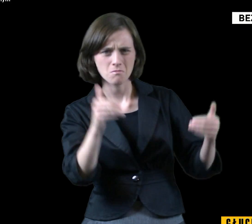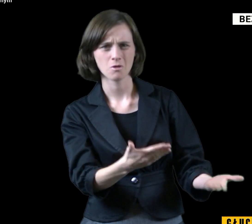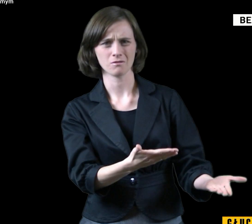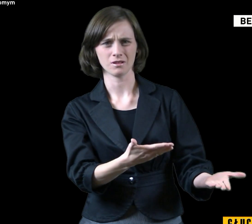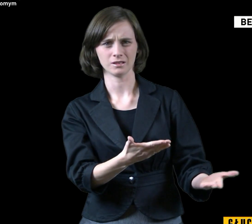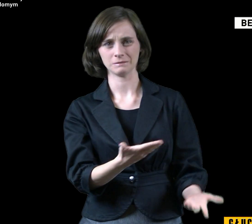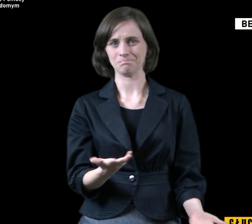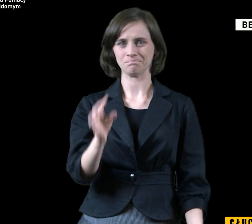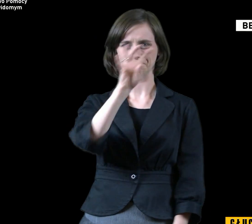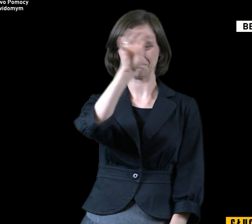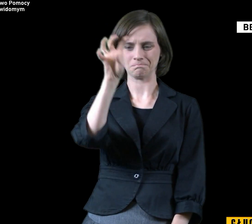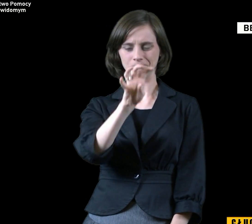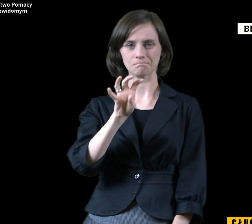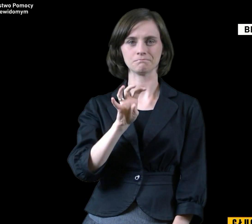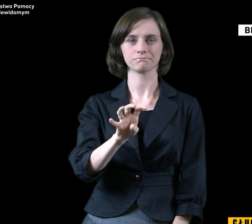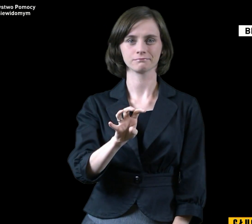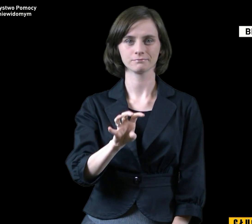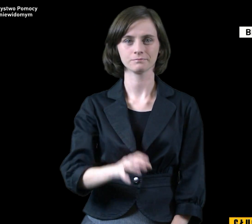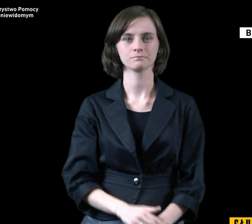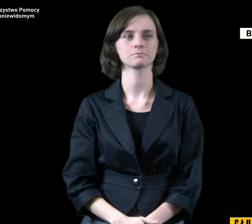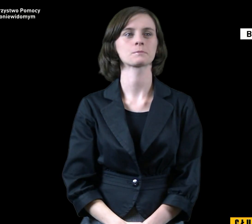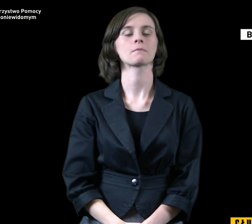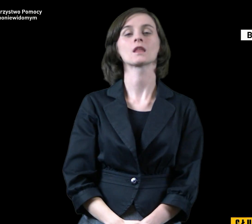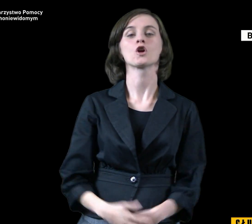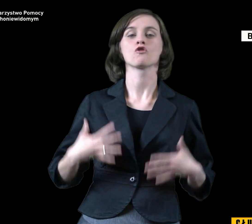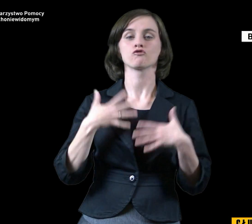Czy mogą pracować?